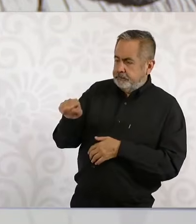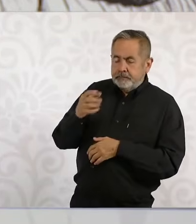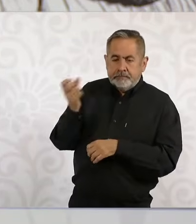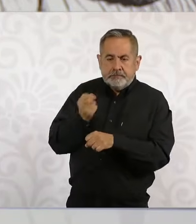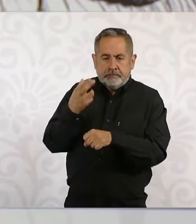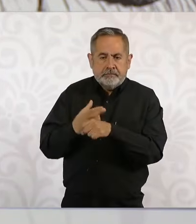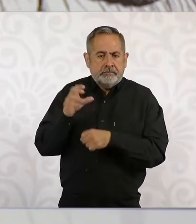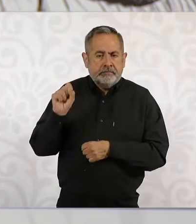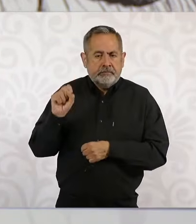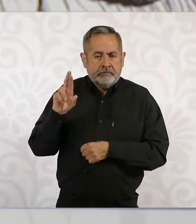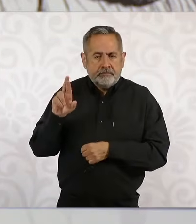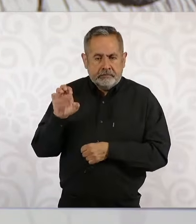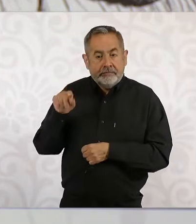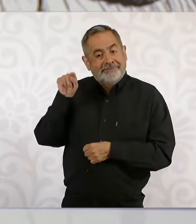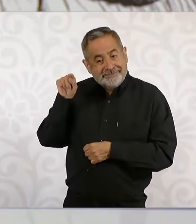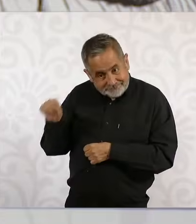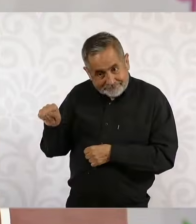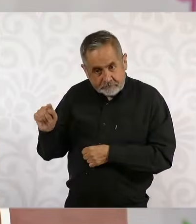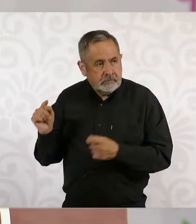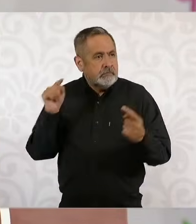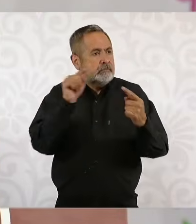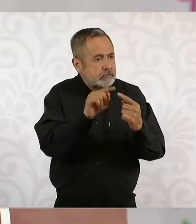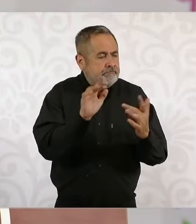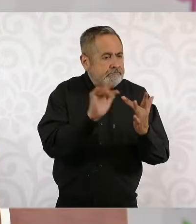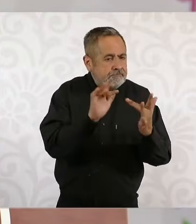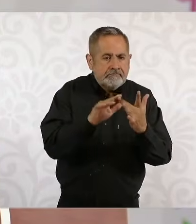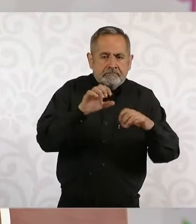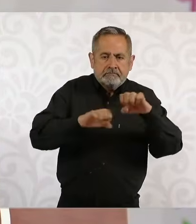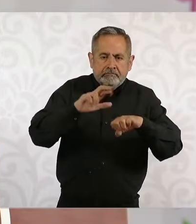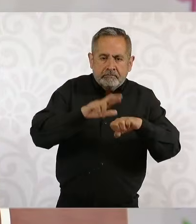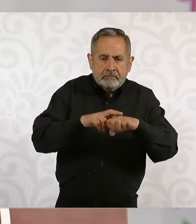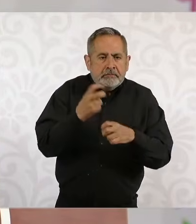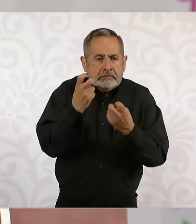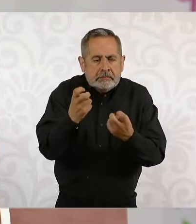embajador o con las autoridades de Estados Unidos. Pues para eso existe la Secretaría de Relaciones